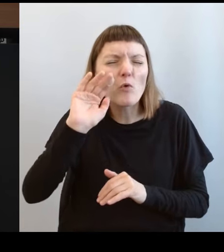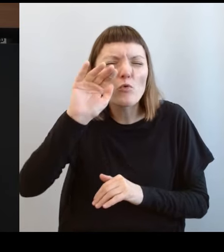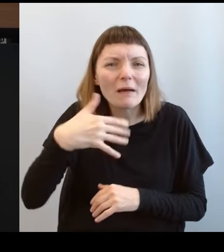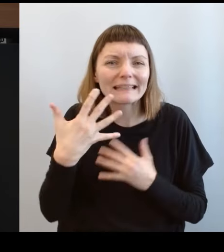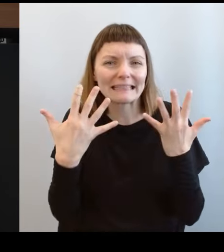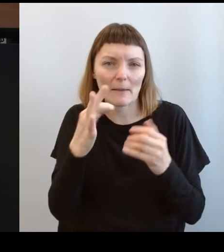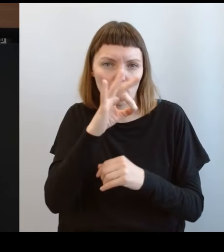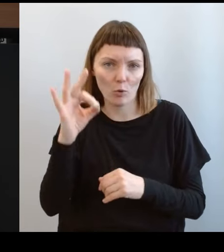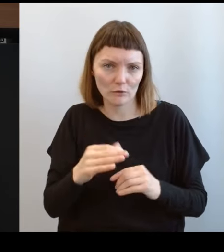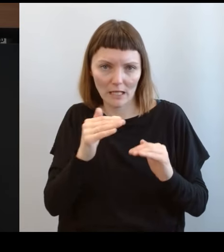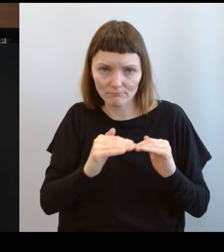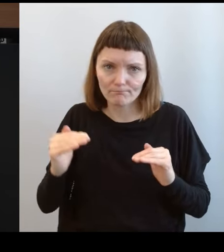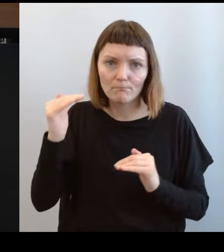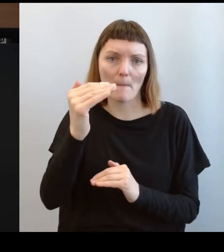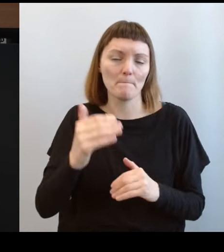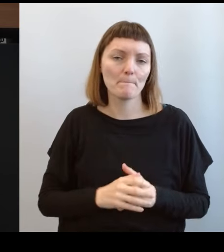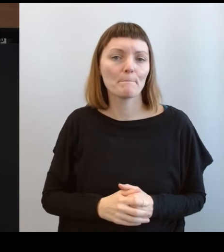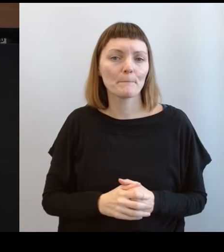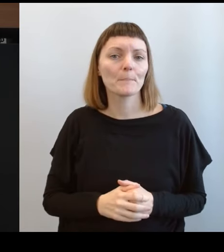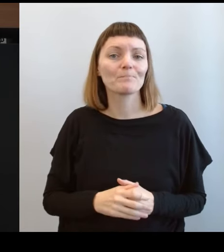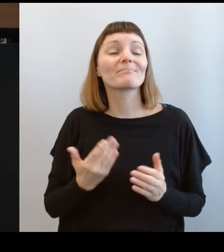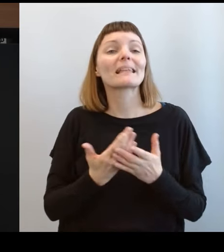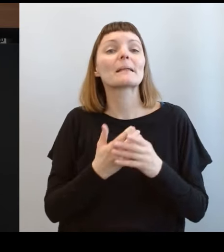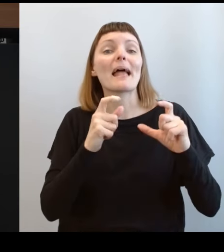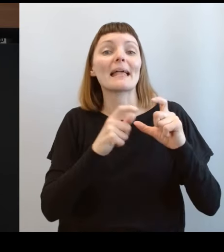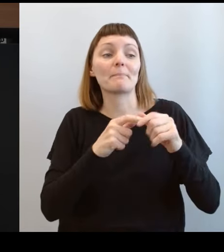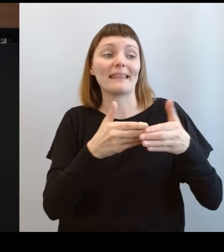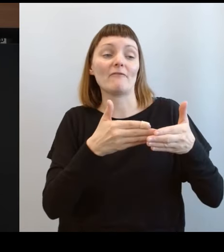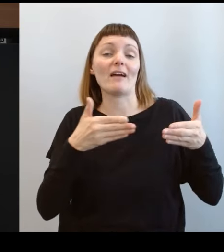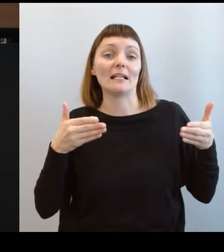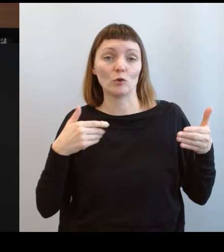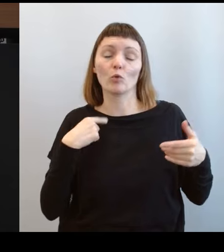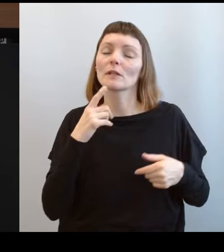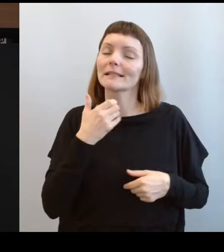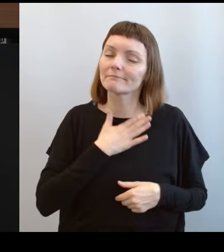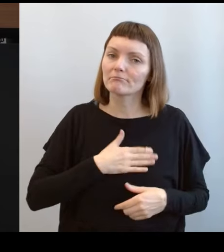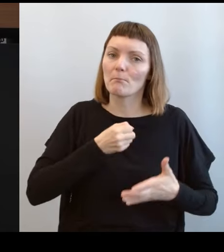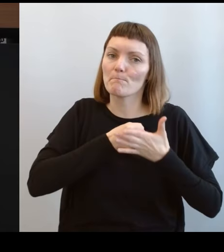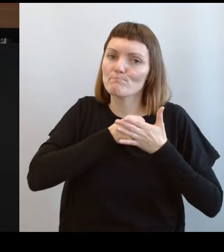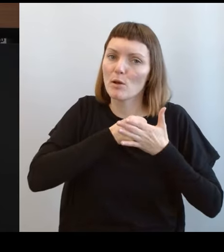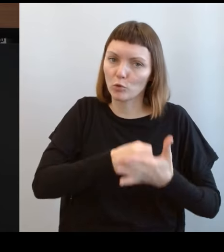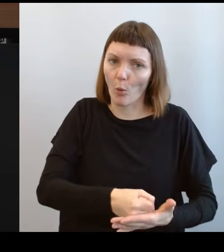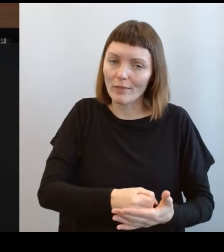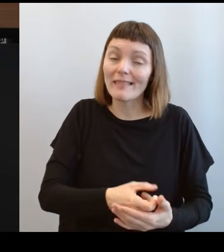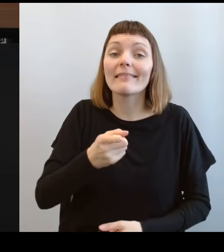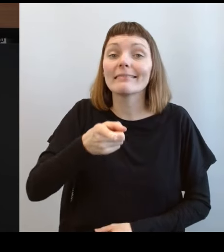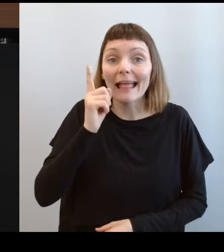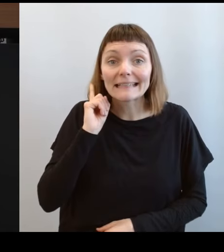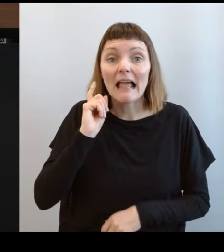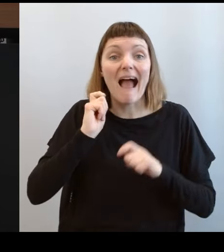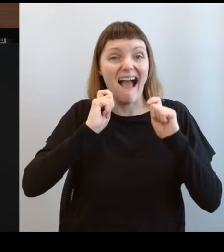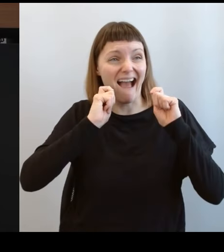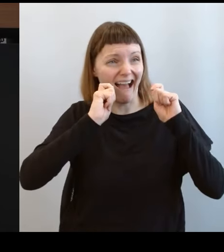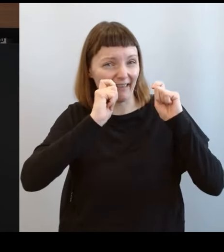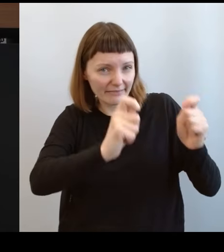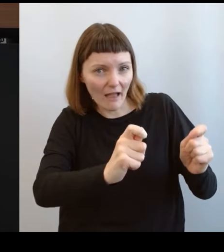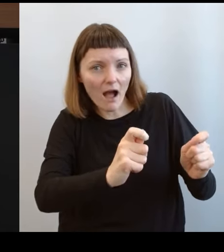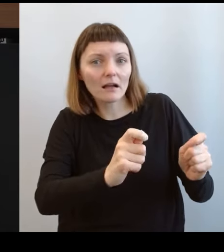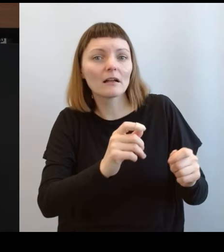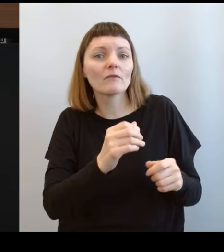noch einmal eindeutig betonen, im letzten Jahr einen Antrag für eine Bundesratsinitiative zur Begrenzung von Indexmieten